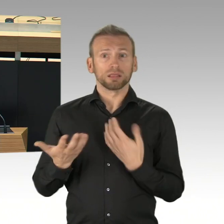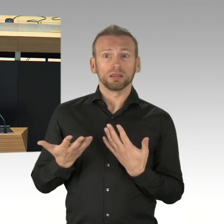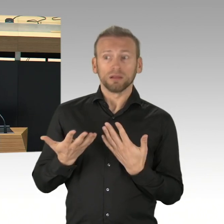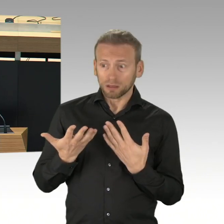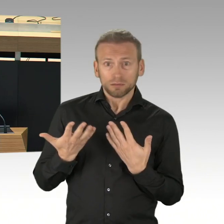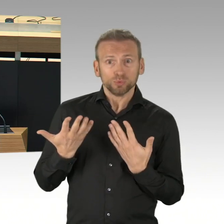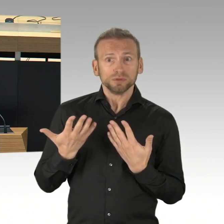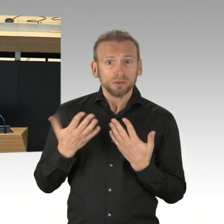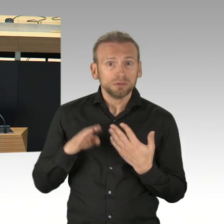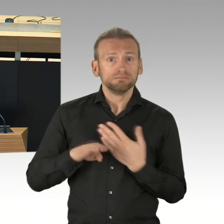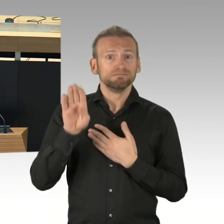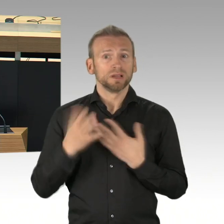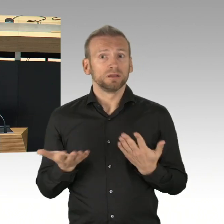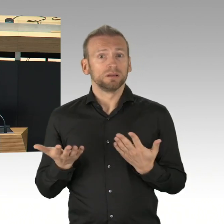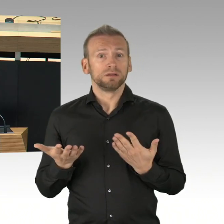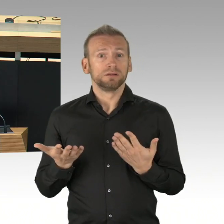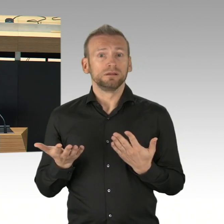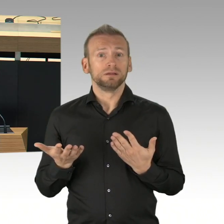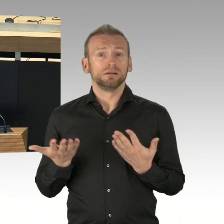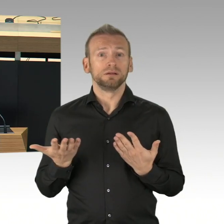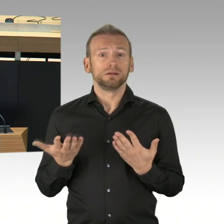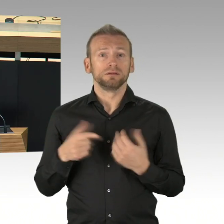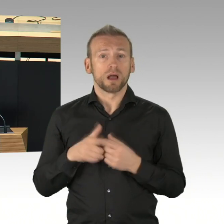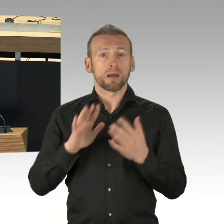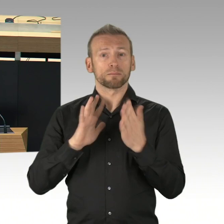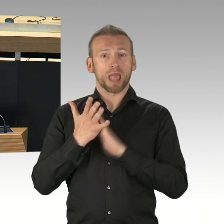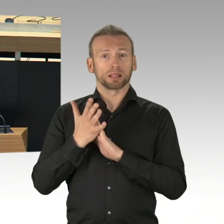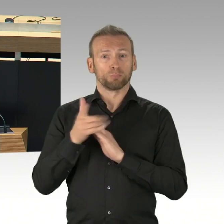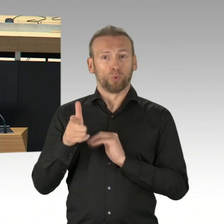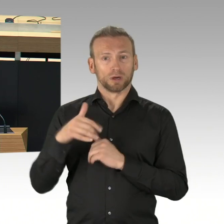Niemand hat die Absicht, eine Mauer zu bauen. Die Sprüche kennen wir von euch Sozialisten doch schon lange.